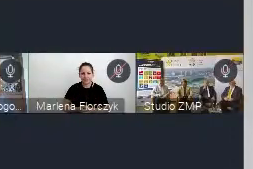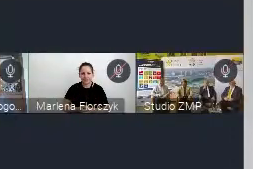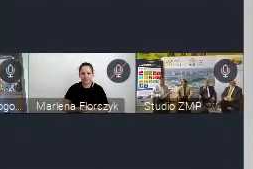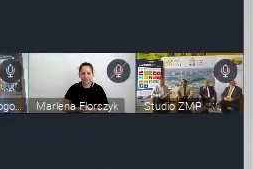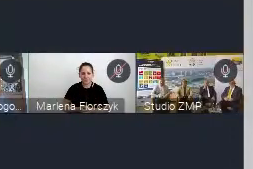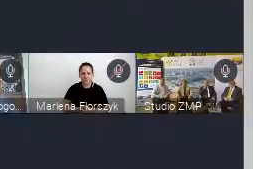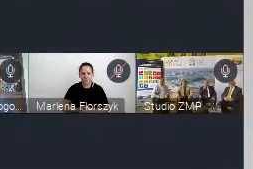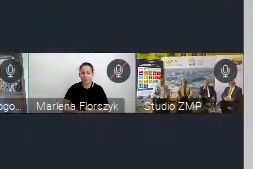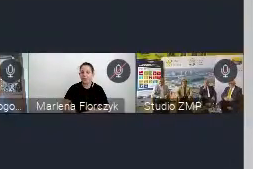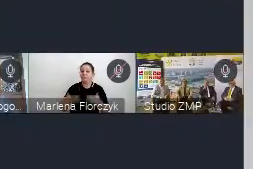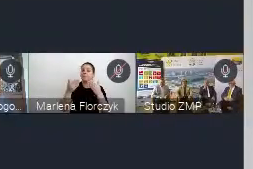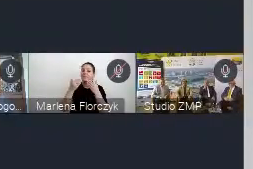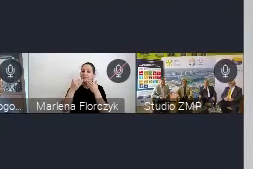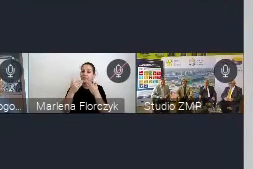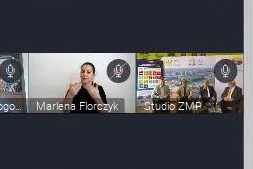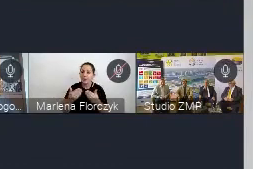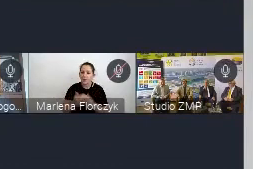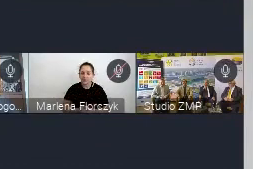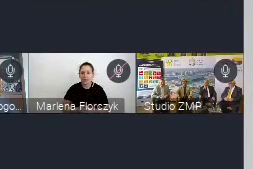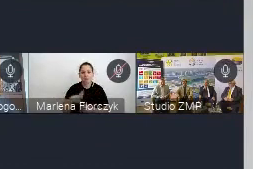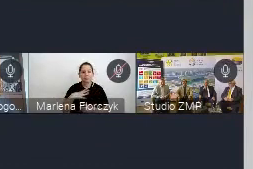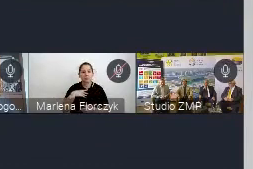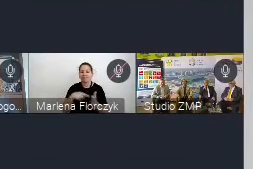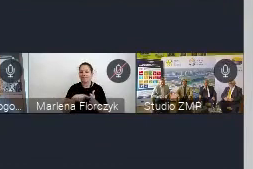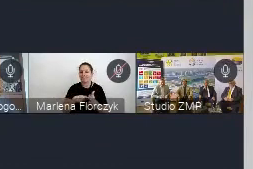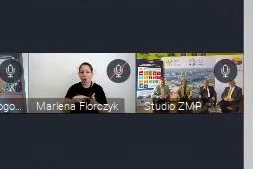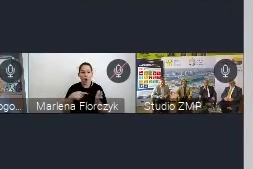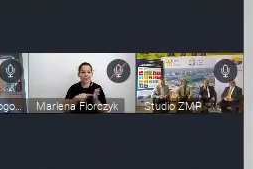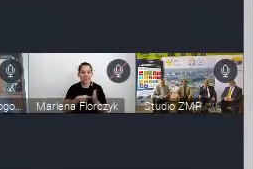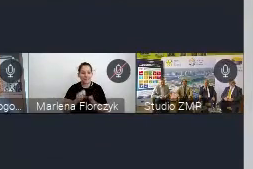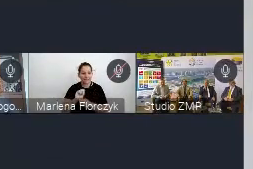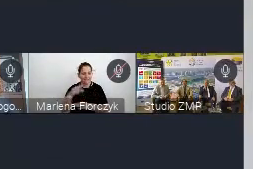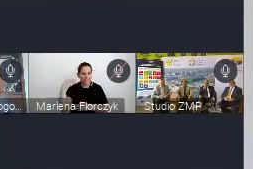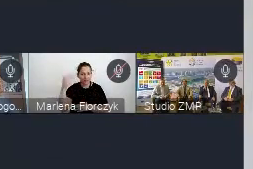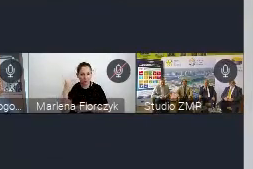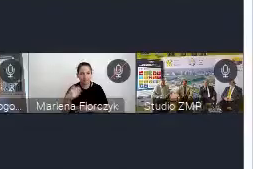Dziękujemy. Było to ostatnie wystąpienie w ramach naszego seminarium.